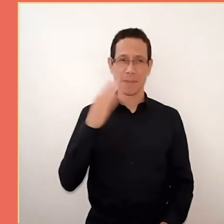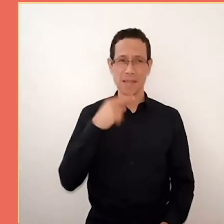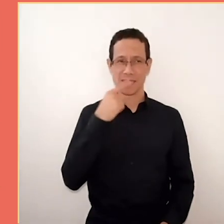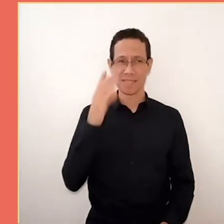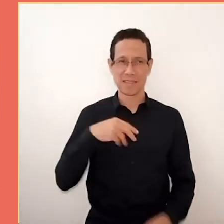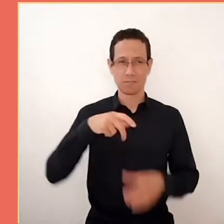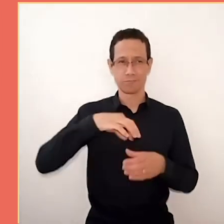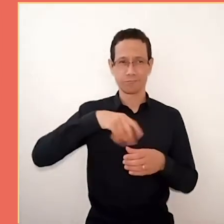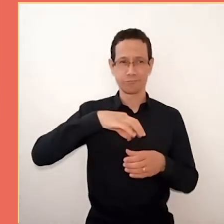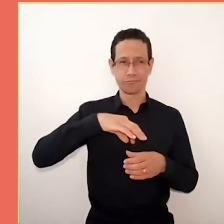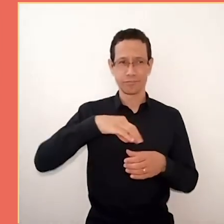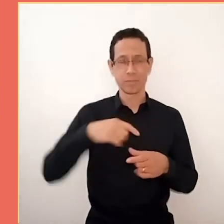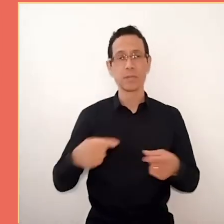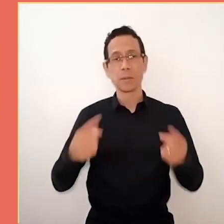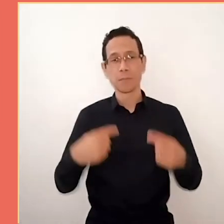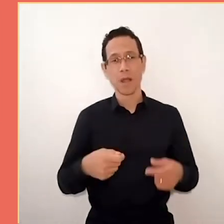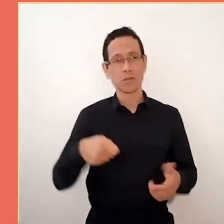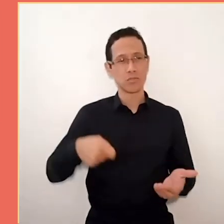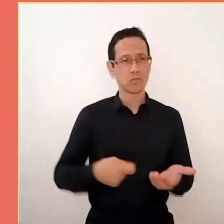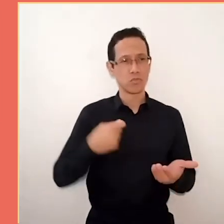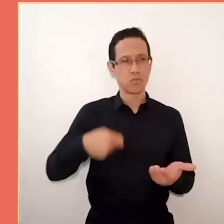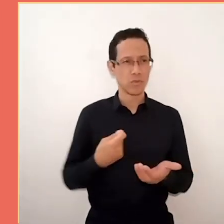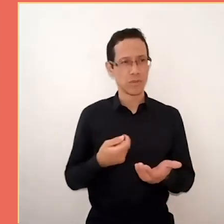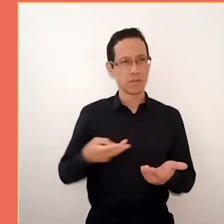tem uma espumadeira, uma concha, uma espátula,